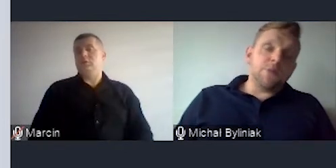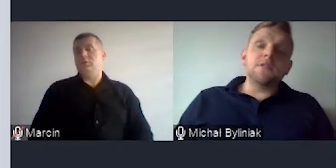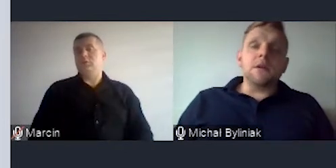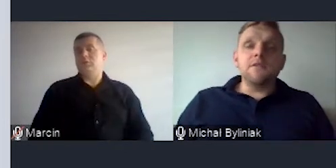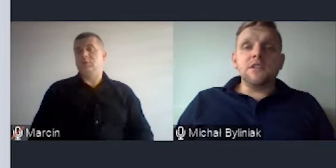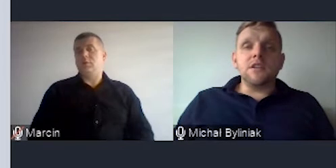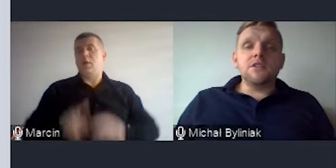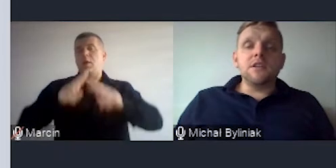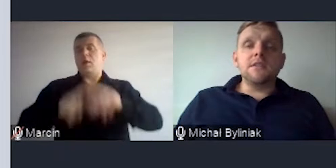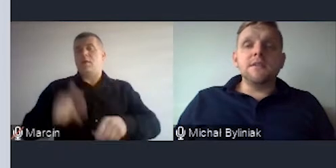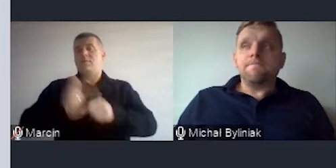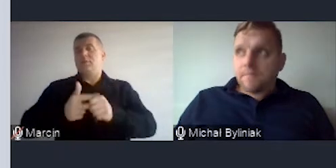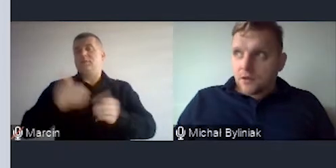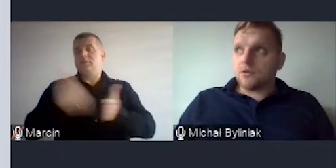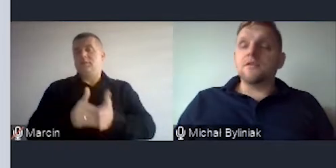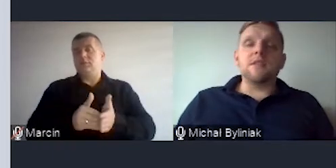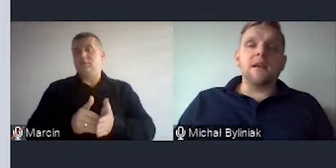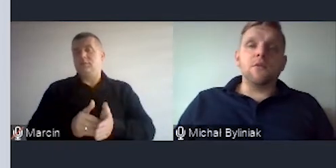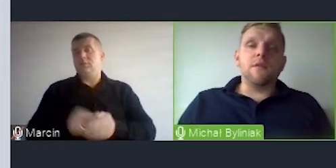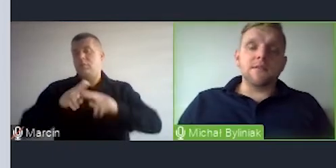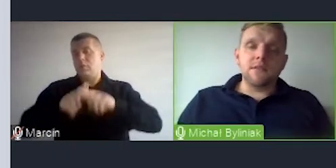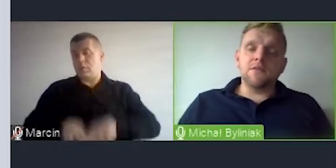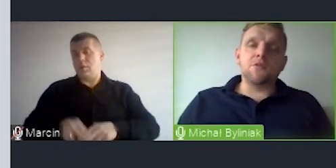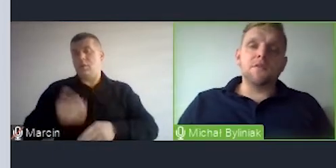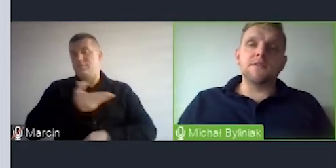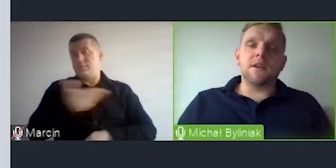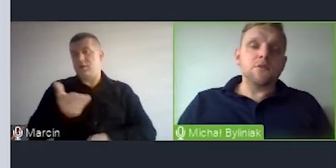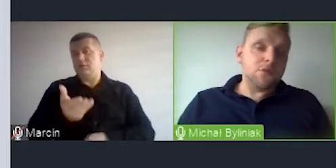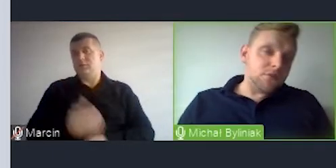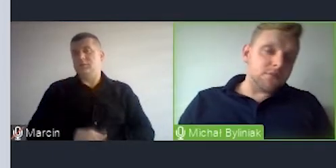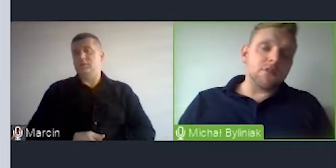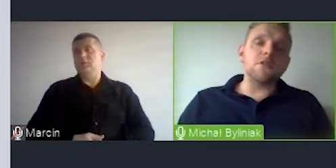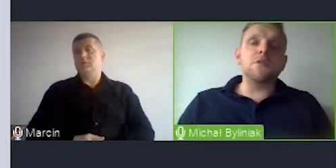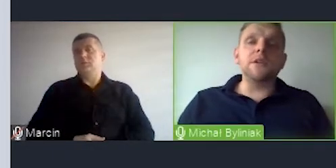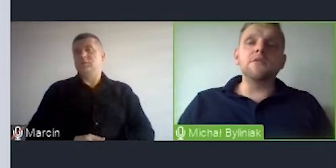A pozostałe 20 000, które zostaje u was, nie wyszło od was z rachunku to są pieniądze,